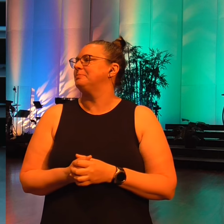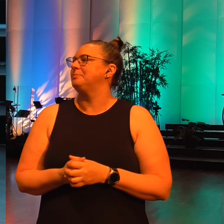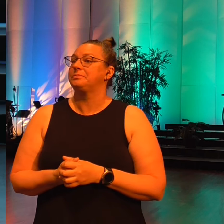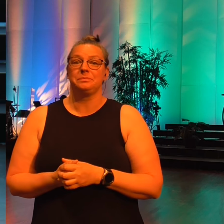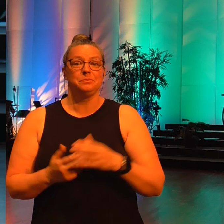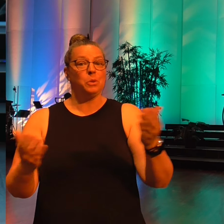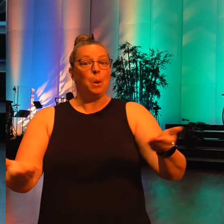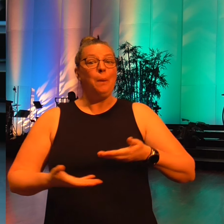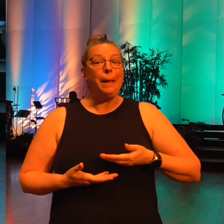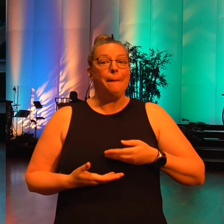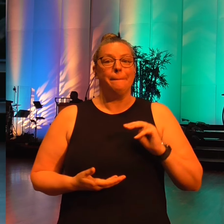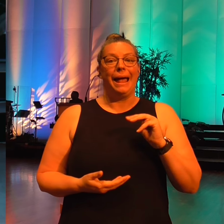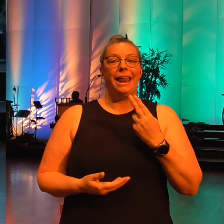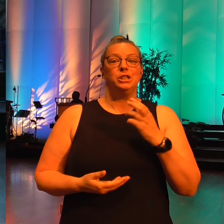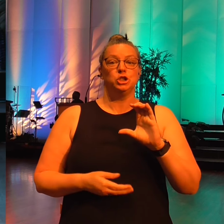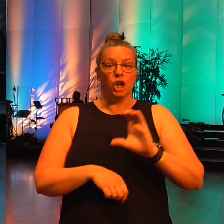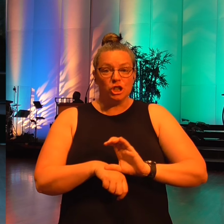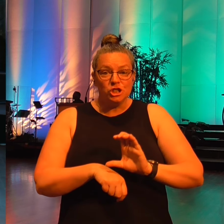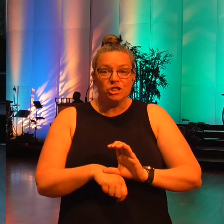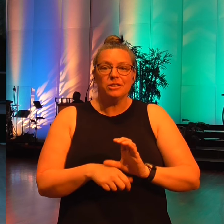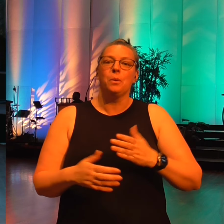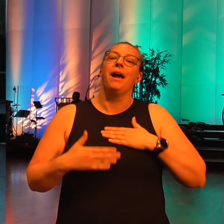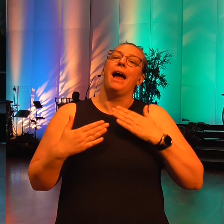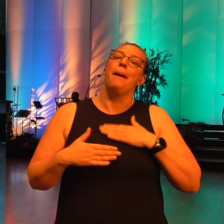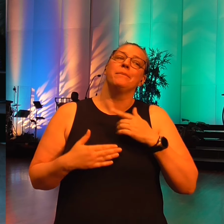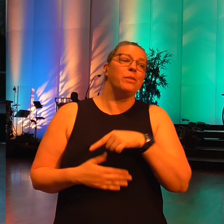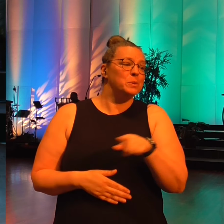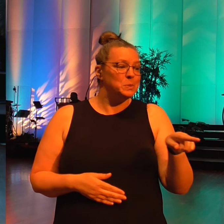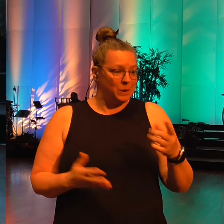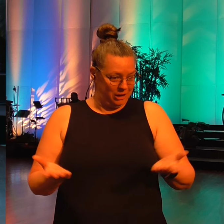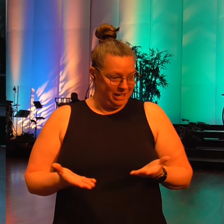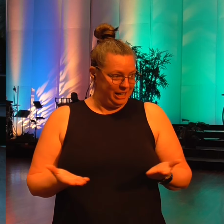Bienvenidos a Mile High Church Es maravilloso tener a todos y cada uno de ustedes aquí Hola